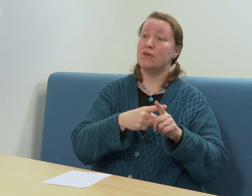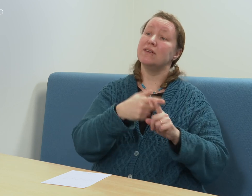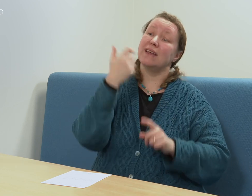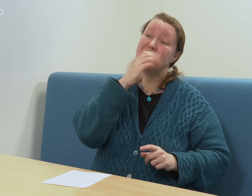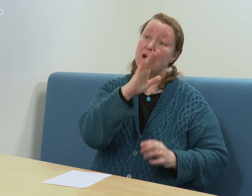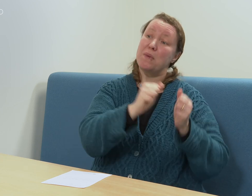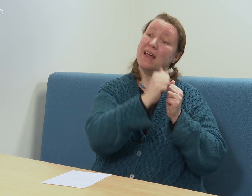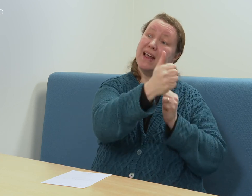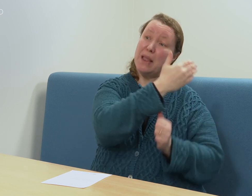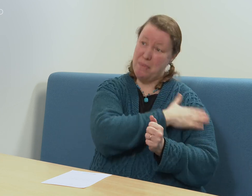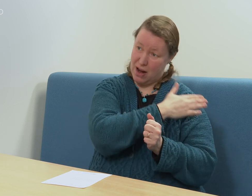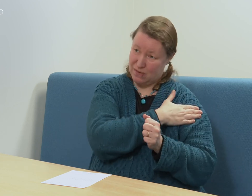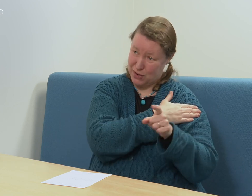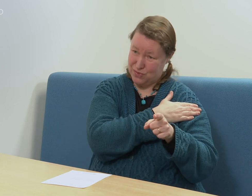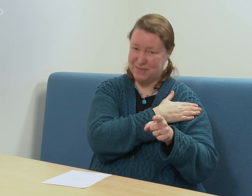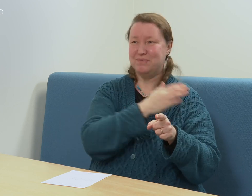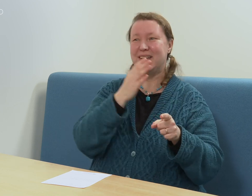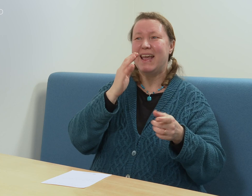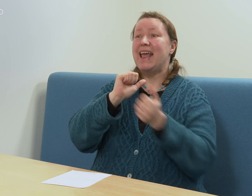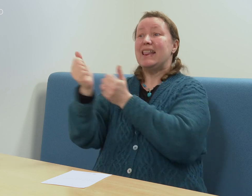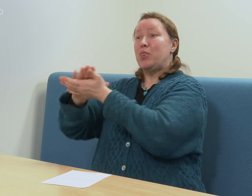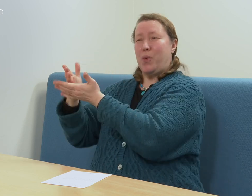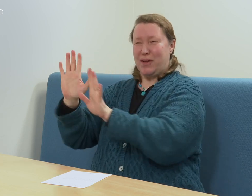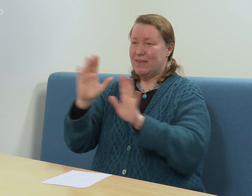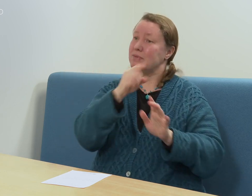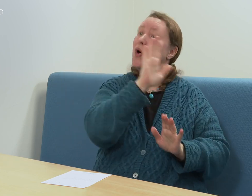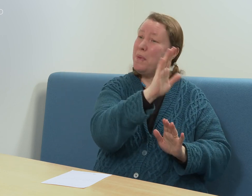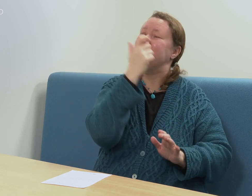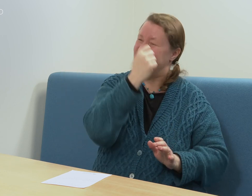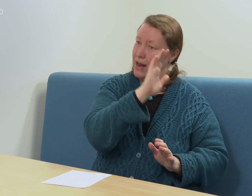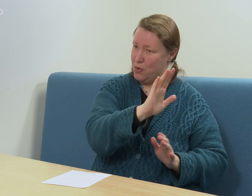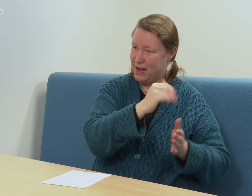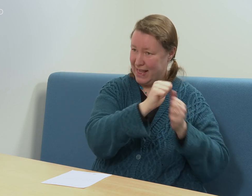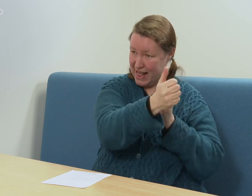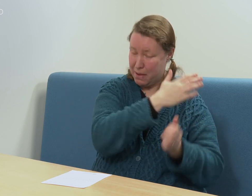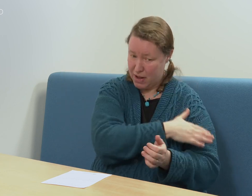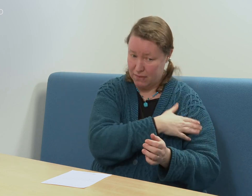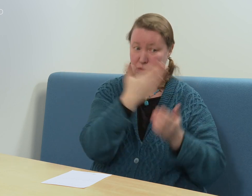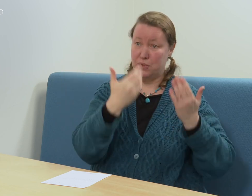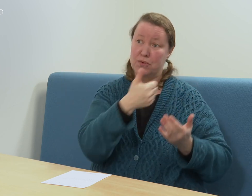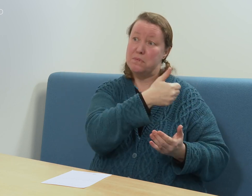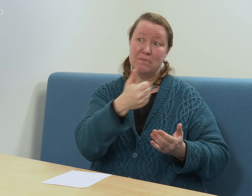jossa Kelan tarjoamaa etäpalvelua muutettaisiin sillä tavoin, -